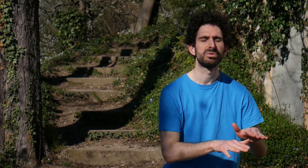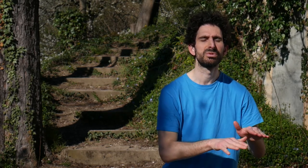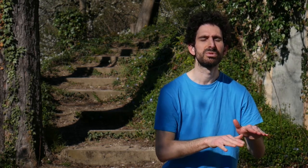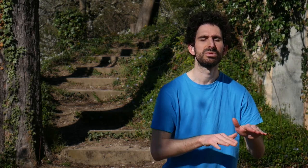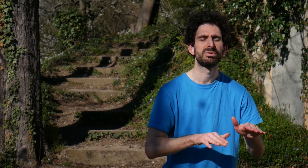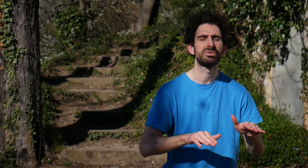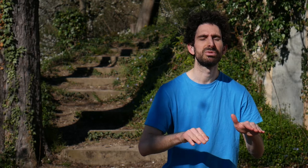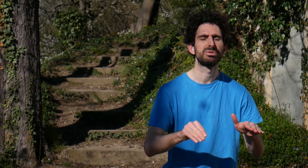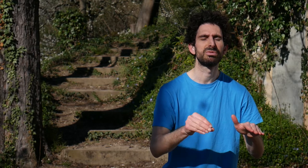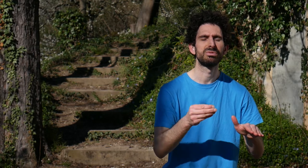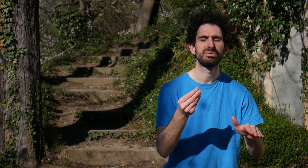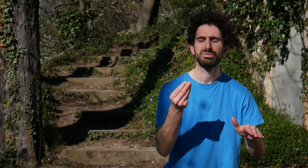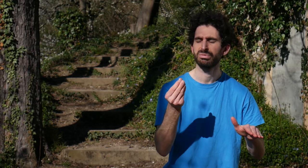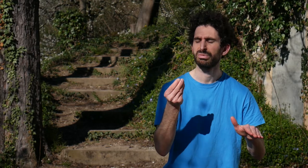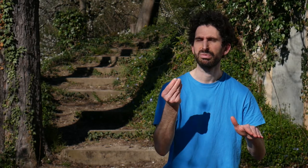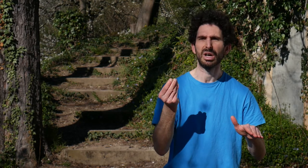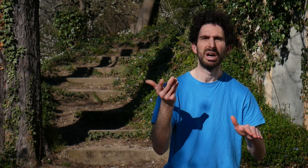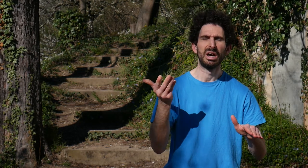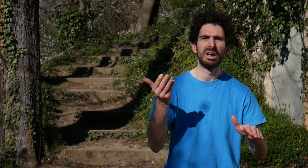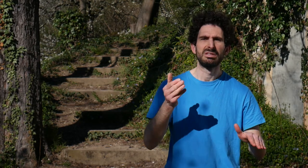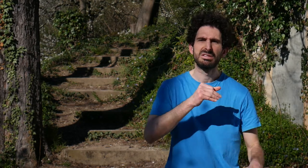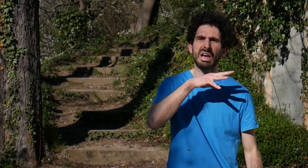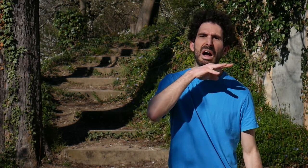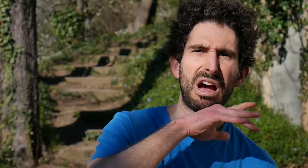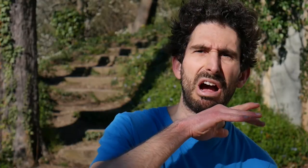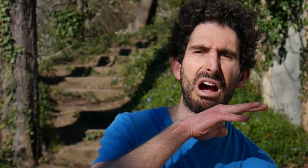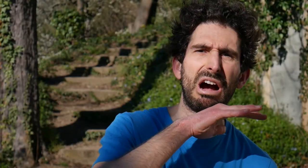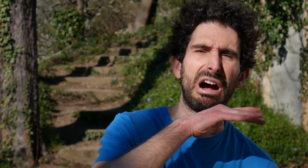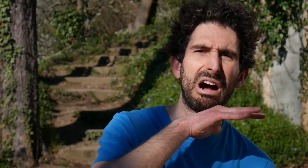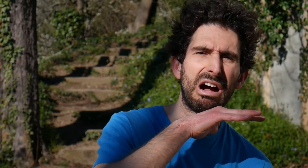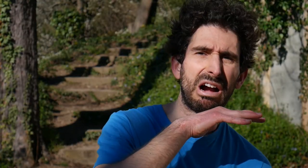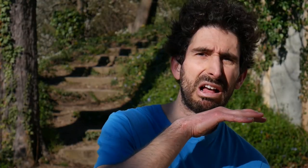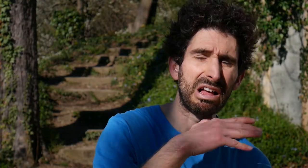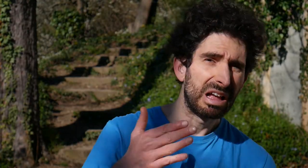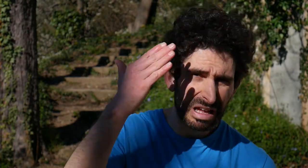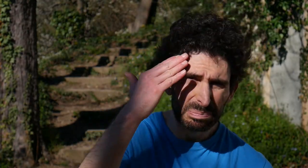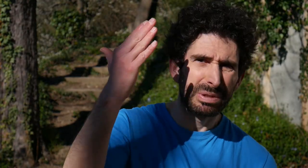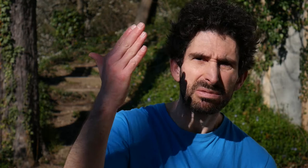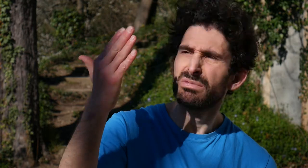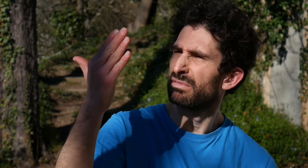Il touche la lunette des WC. C'est sale ! Et si...